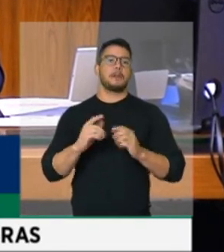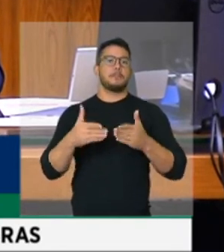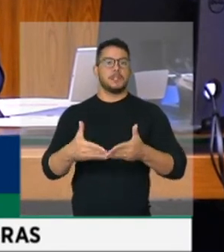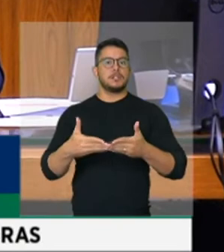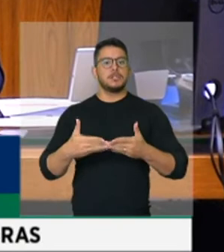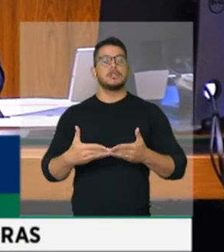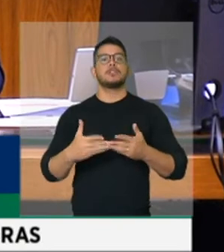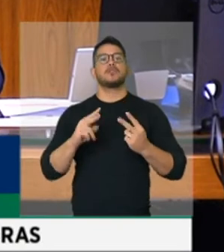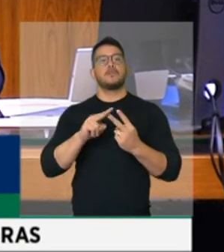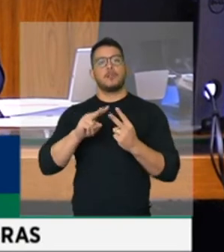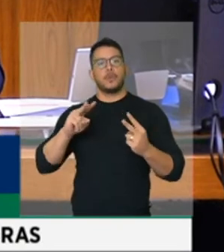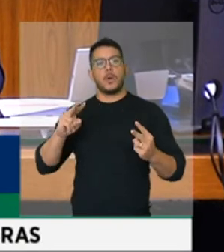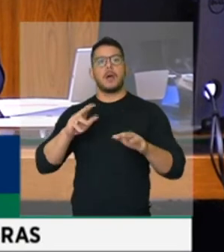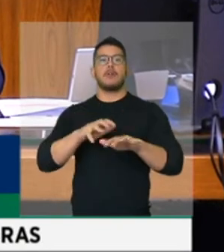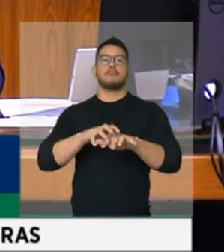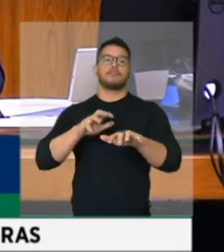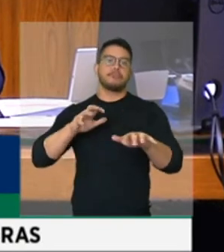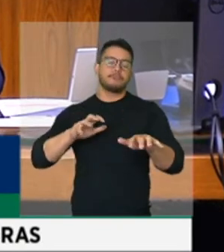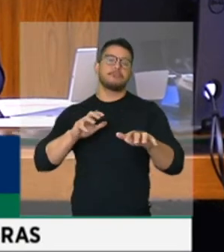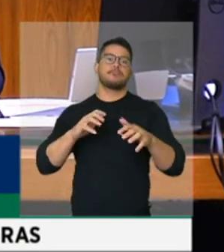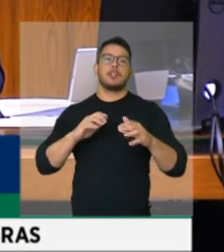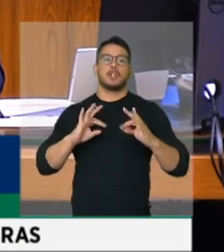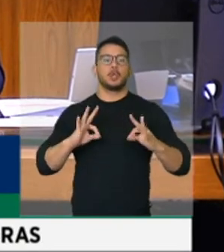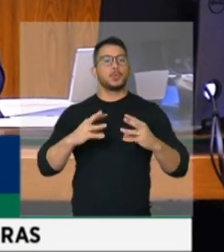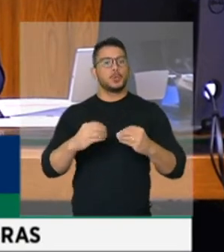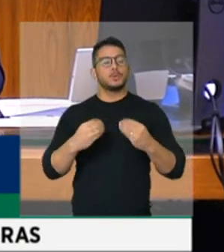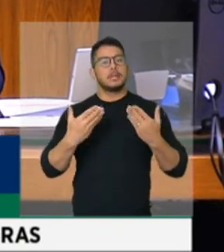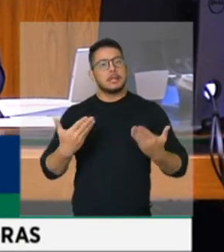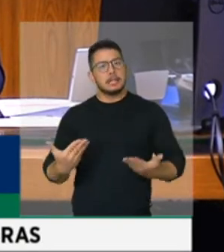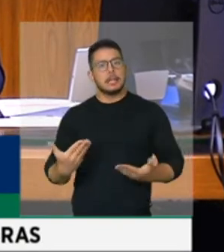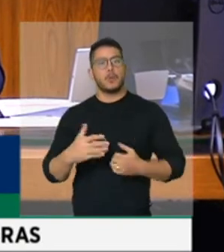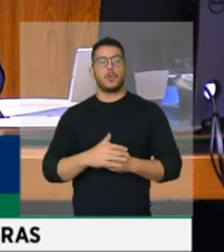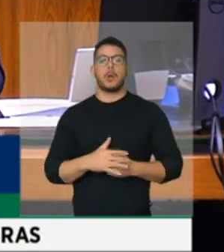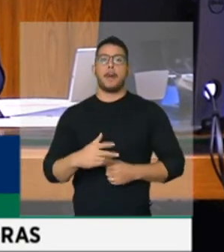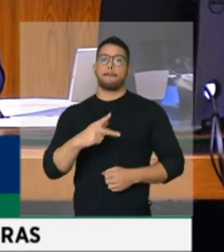QUE A CASA TIVESSE UM FUNCIONAMENTOS VIRTUAL, A PRESIDÊNCIA DA CÂMARA E PRESIDÊNCIA DO SENADO